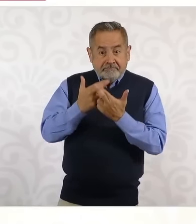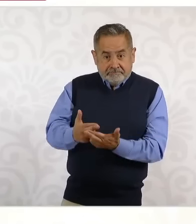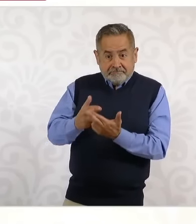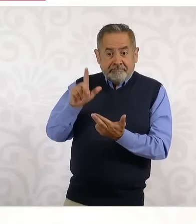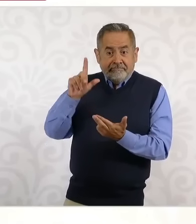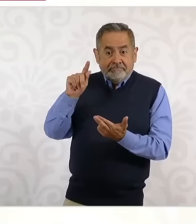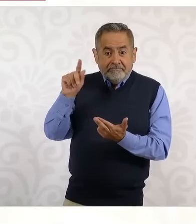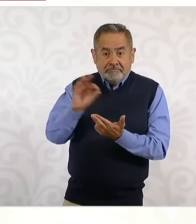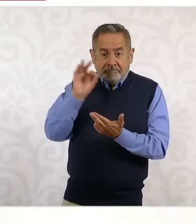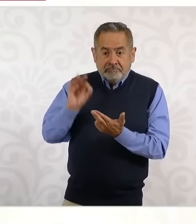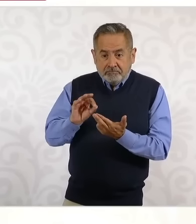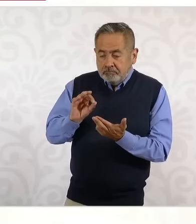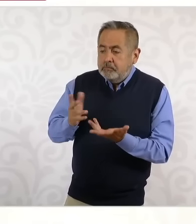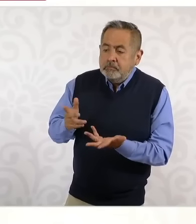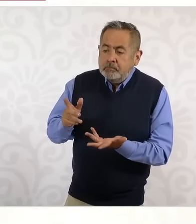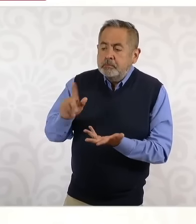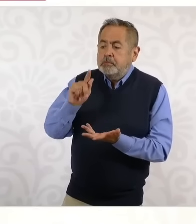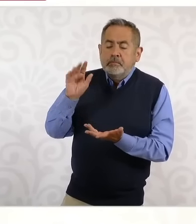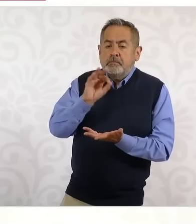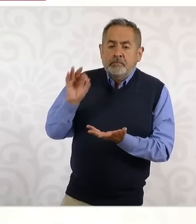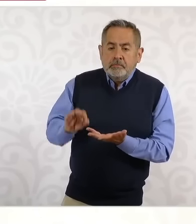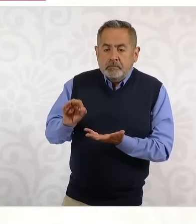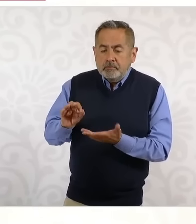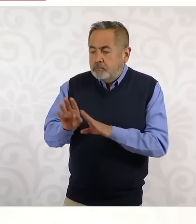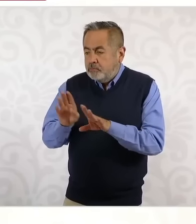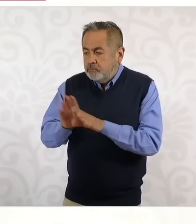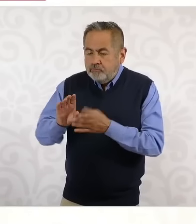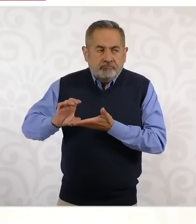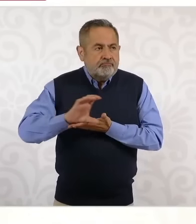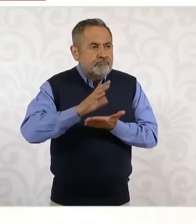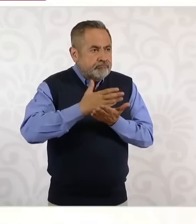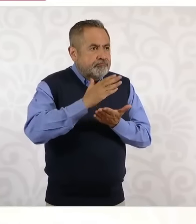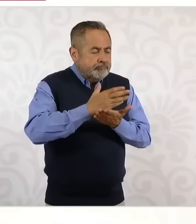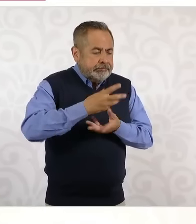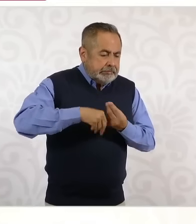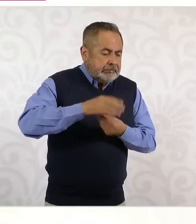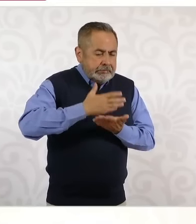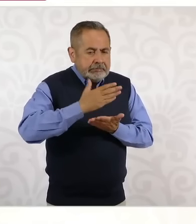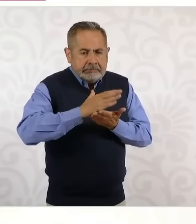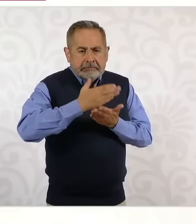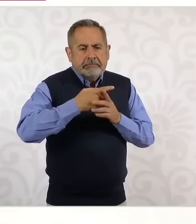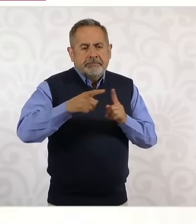un en un nuevo esquema de pago, es decir, el 70%. ¿Qué se necesita hacer? Bueno, pues primero firmar